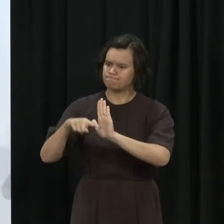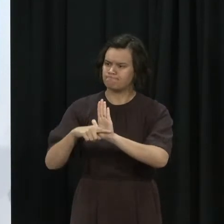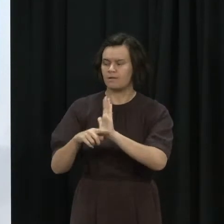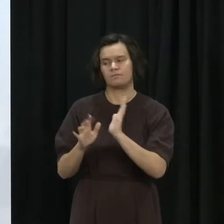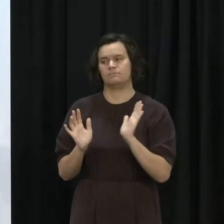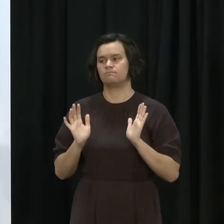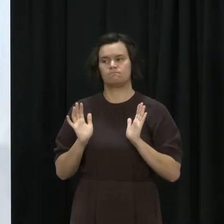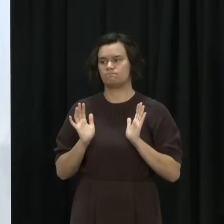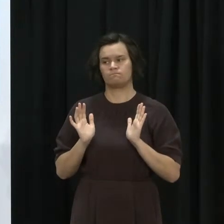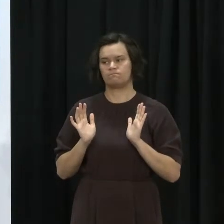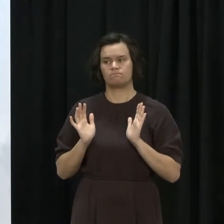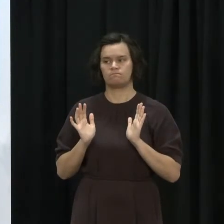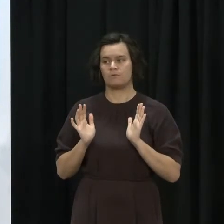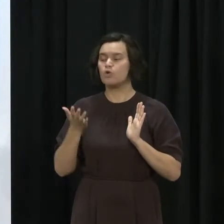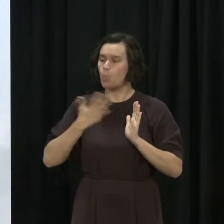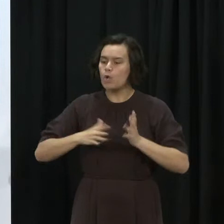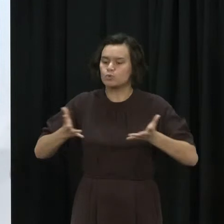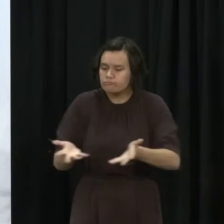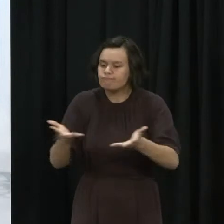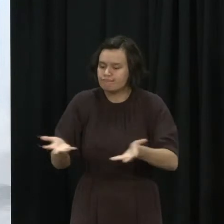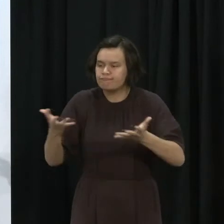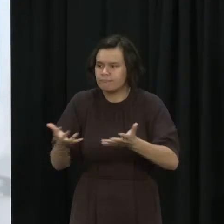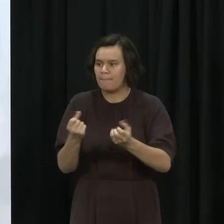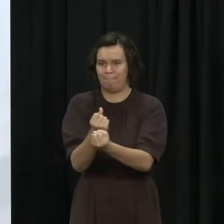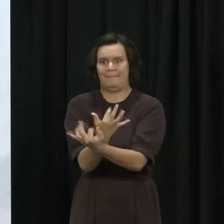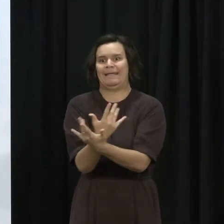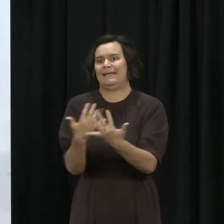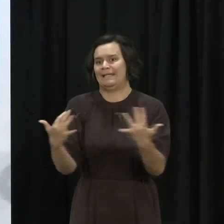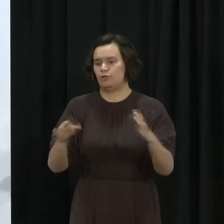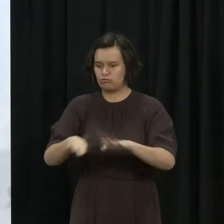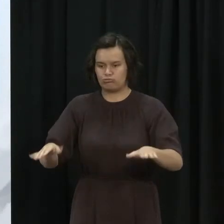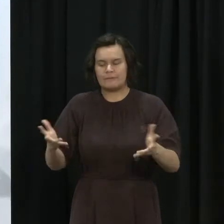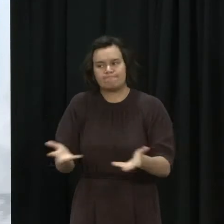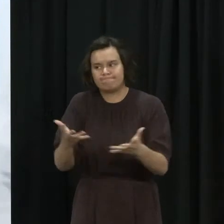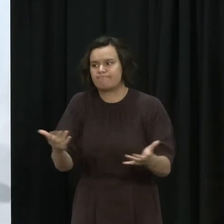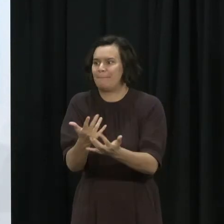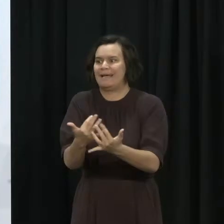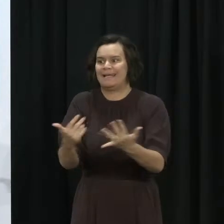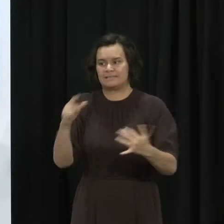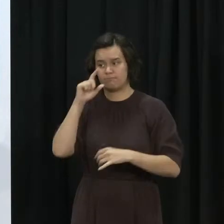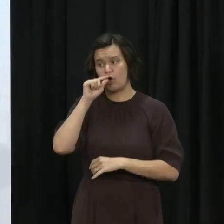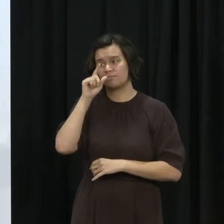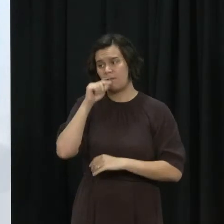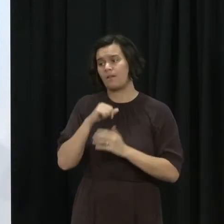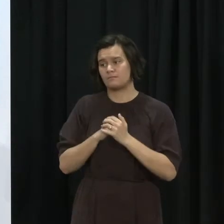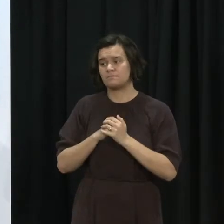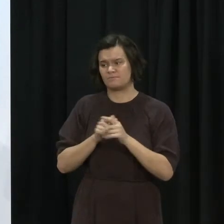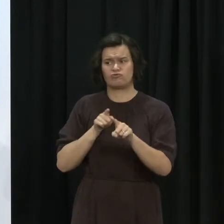hauora. No reira kia kaha te akiaki i nga whanau ki te mahi